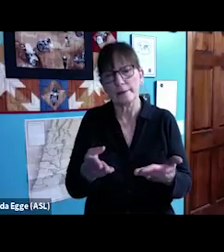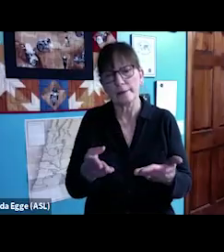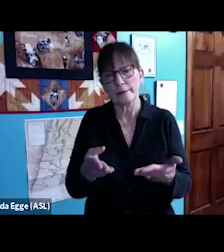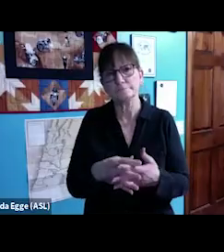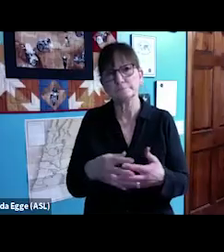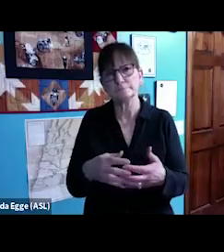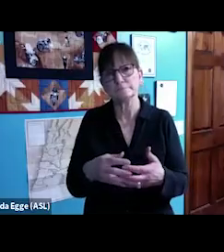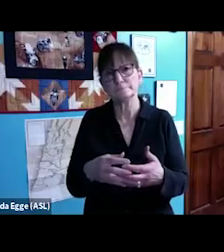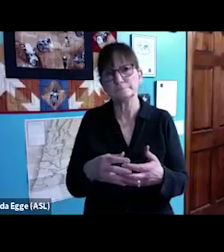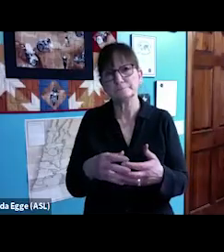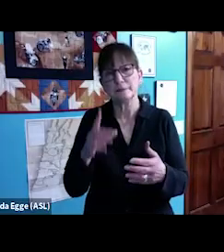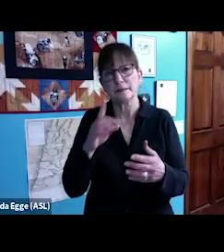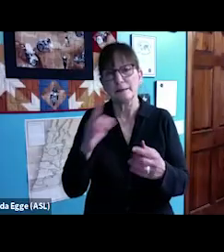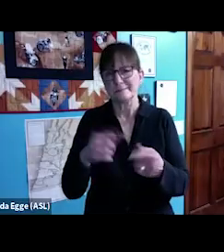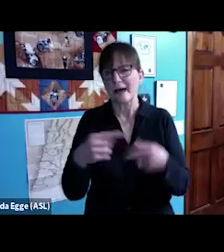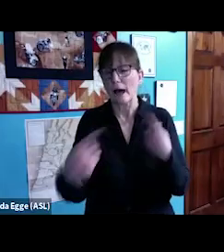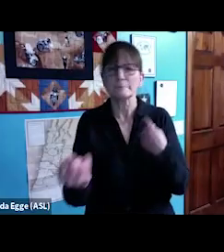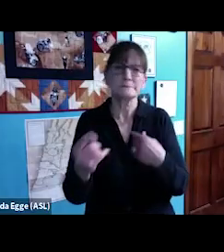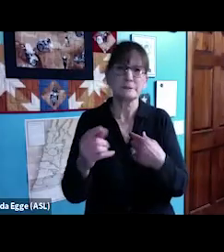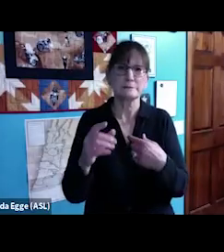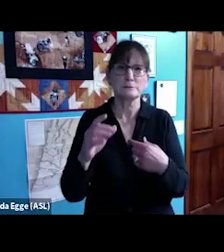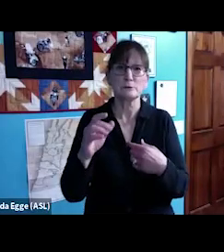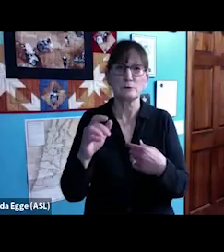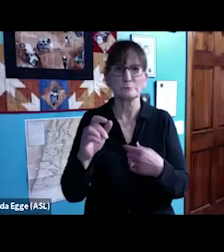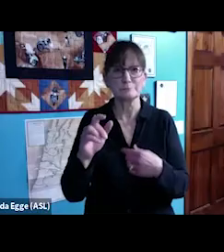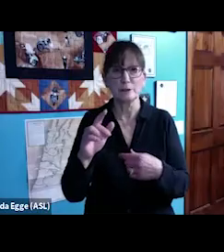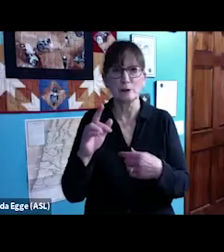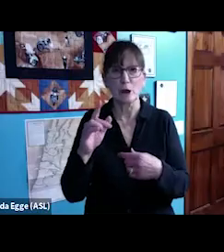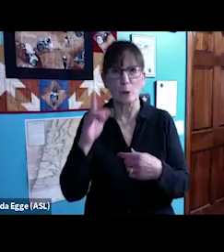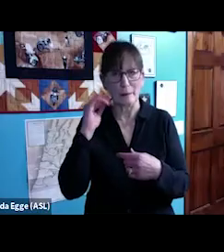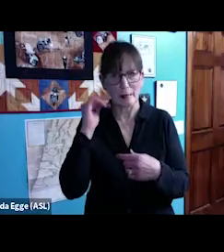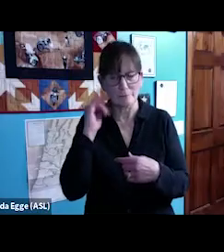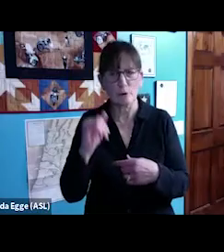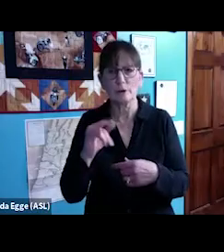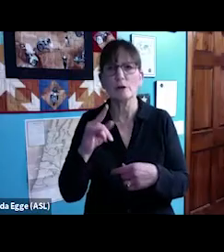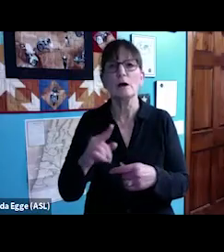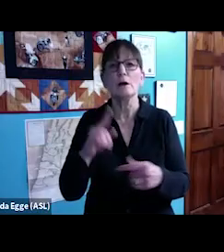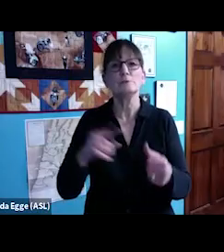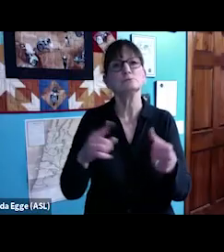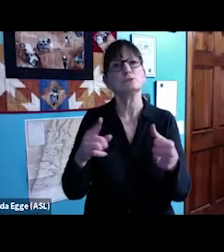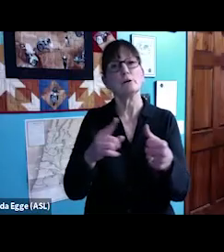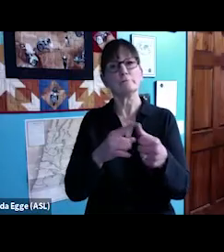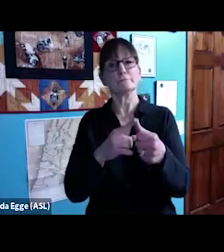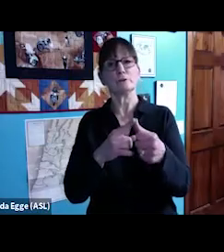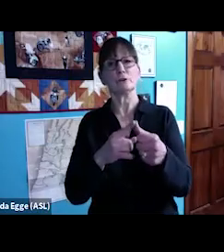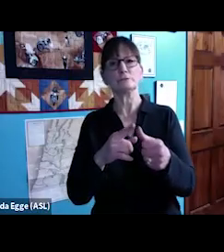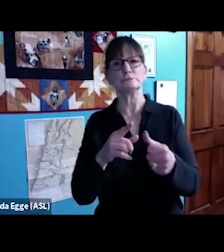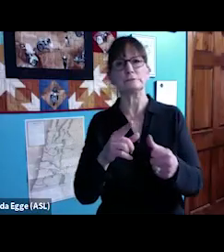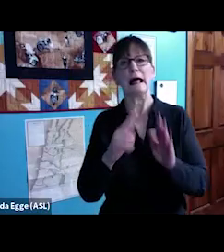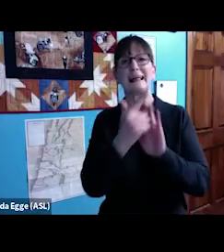y lo encuentro muy útil porque ella ve esto, ella conoce a los mismos clientes que yo